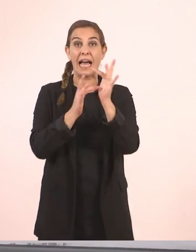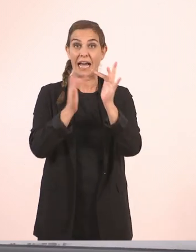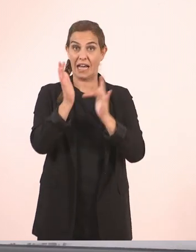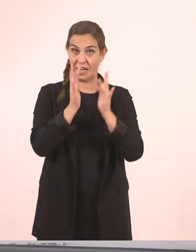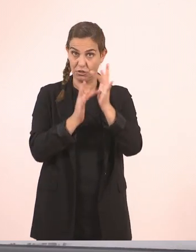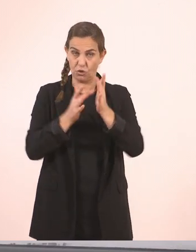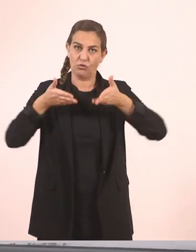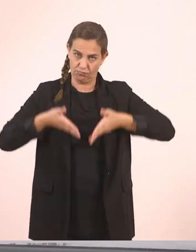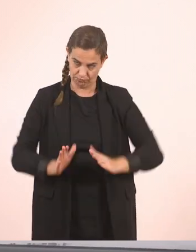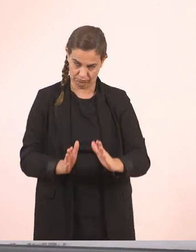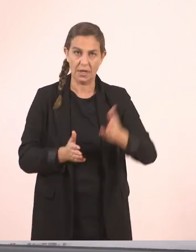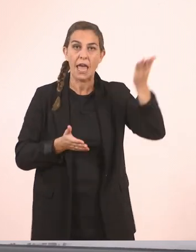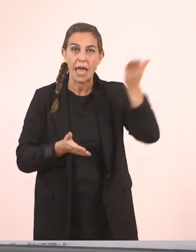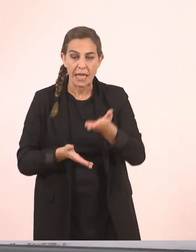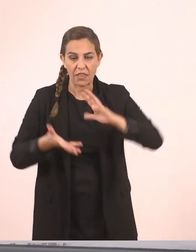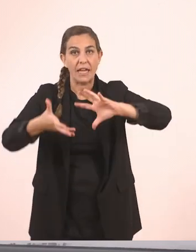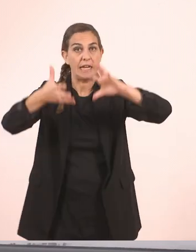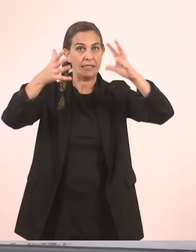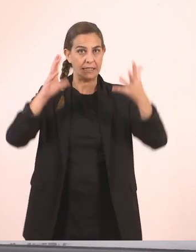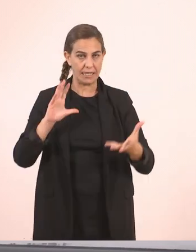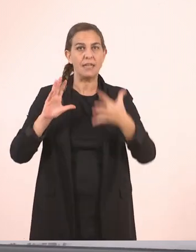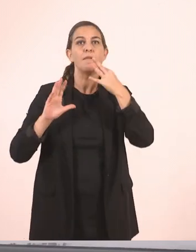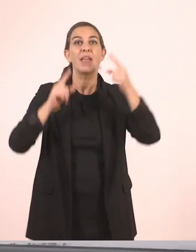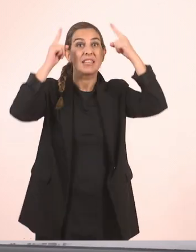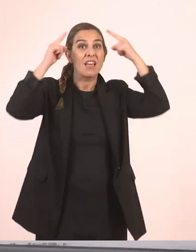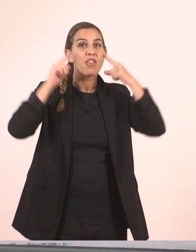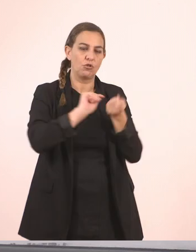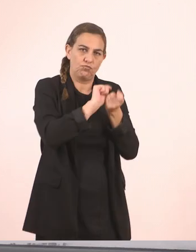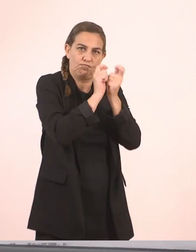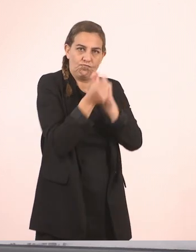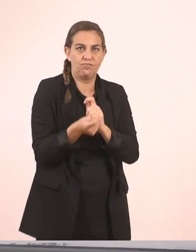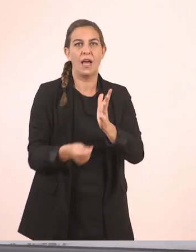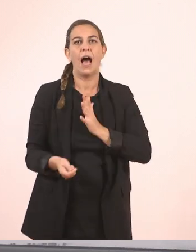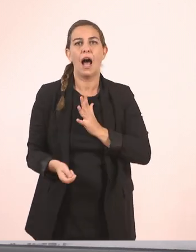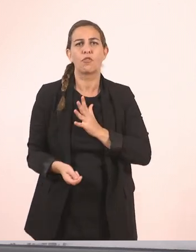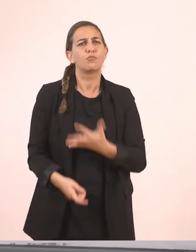και πήρε τη μορφή του ανθρώπου από αγάπη για μας τους ανθρώπους.